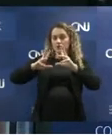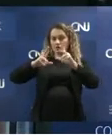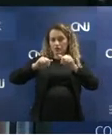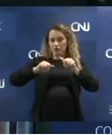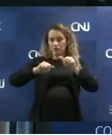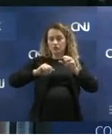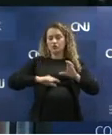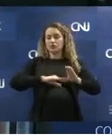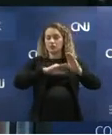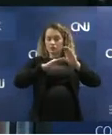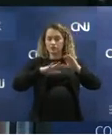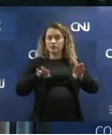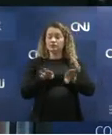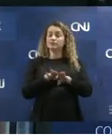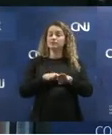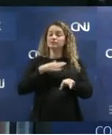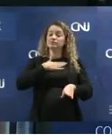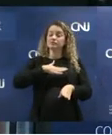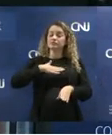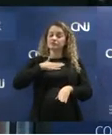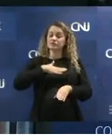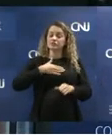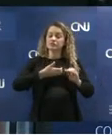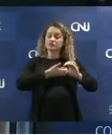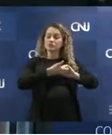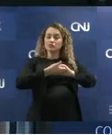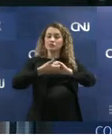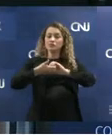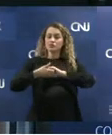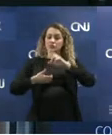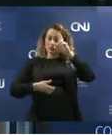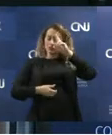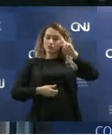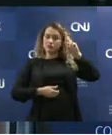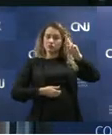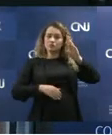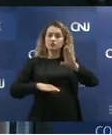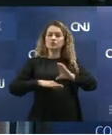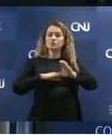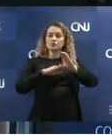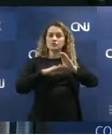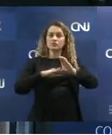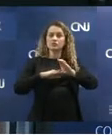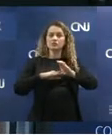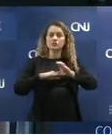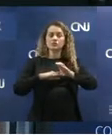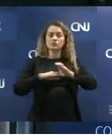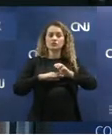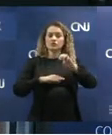de cumprimentar o Excelentíssimo Senhor Conselheiro Relator, nosso Dr. Márcio Luiz Freitas.